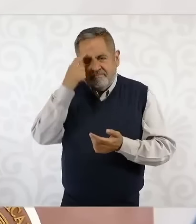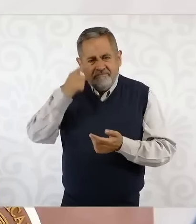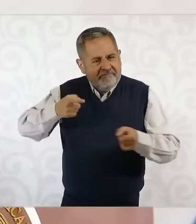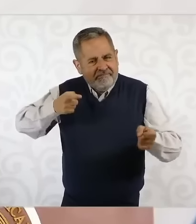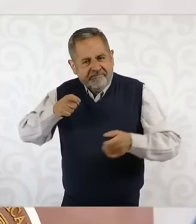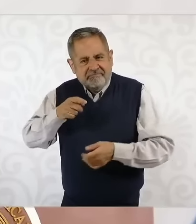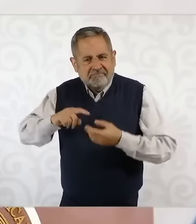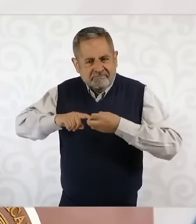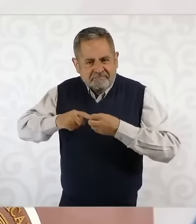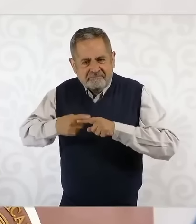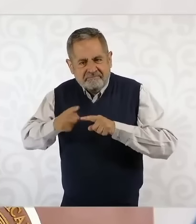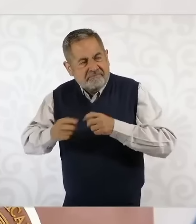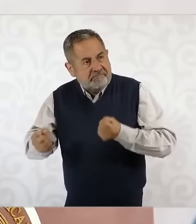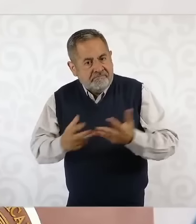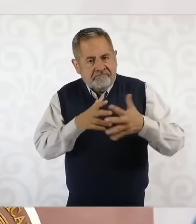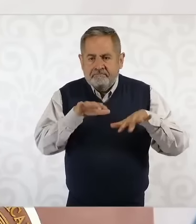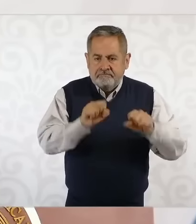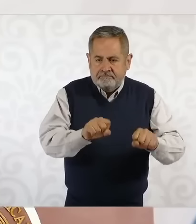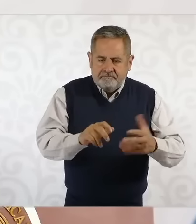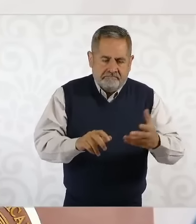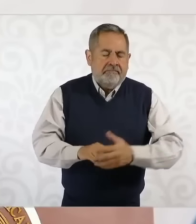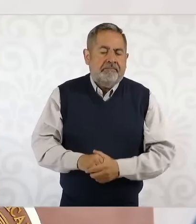En Guerrero, en coordinación con las autoridades del estado,